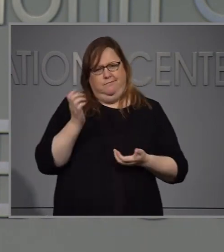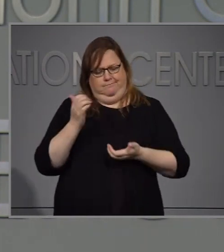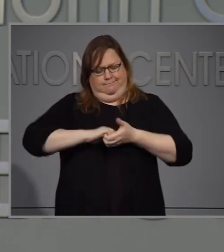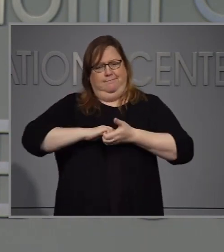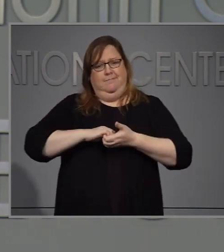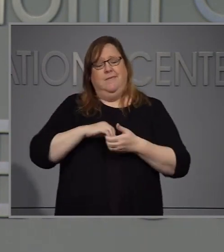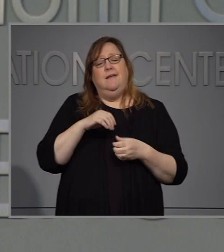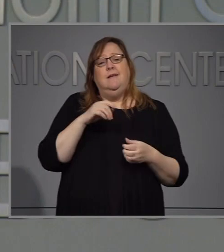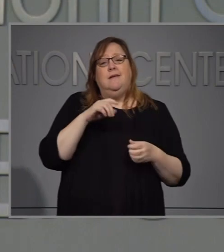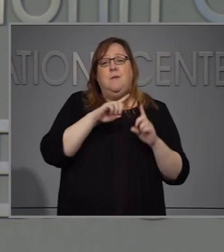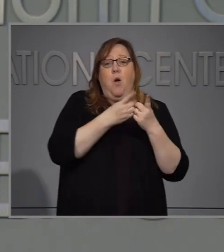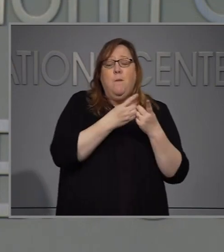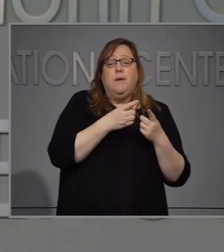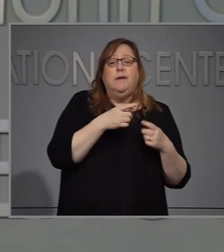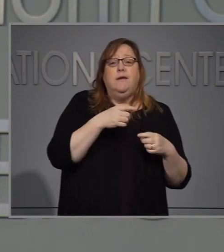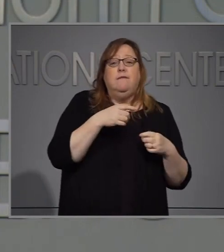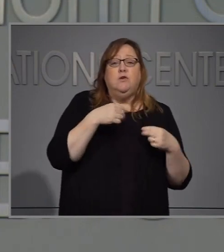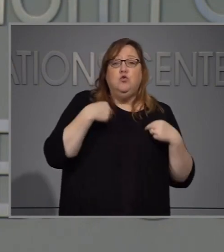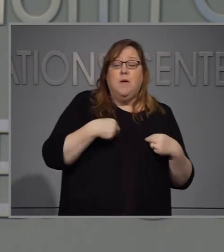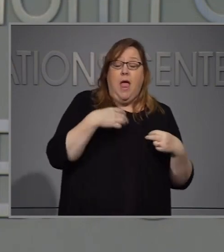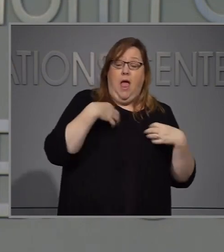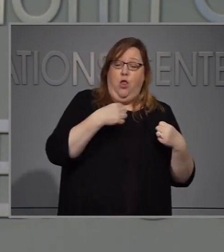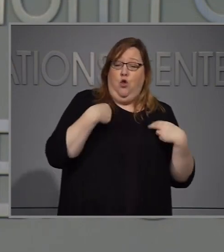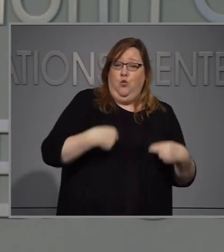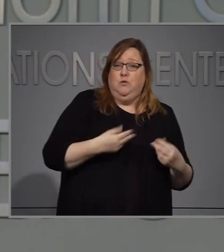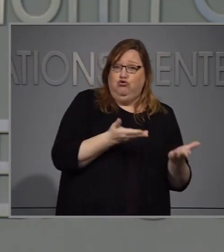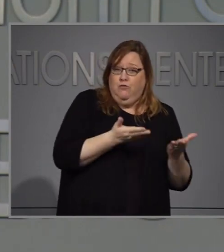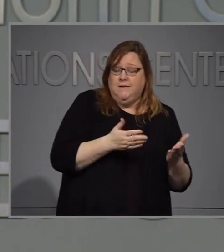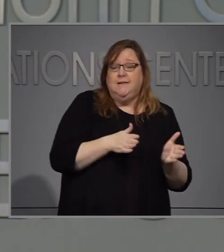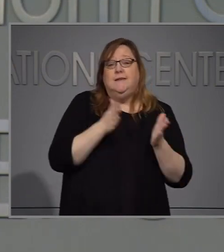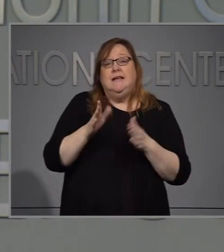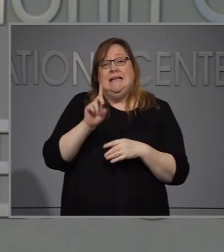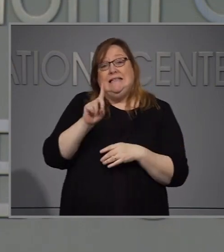queremos darles las gracias al Departamento de Salud y servicios humanos, instrucción